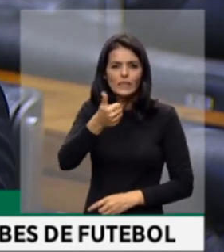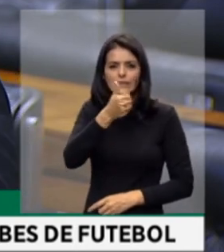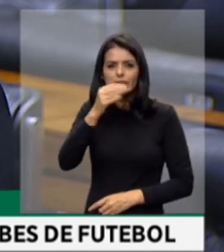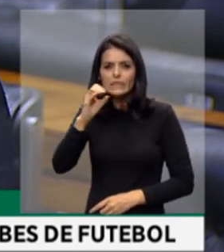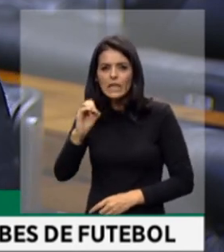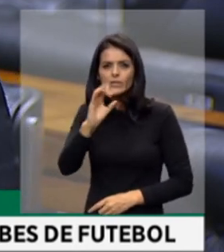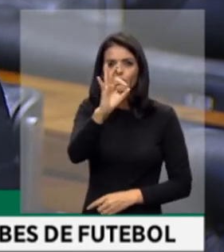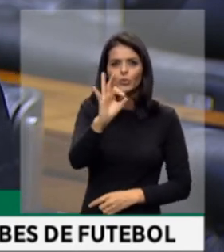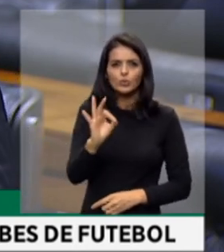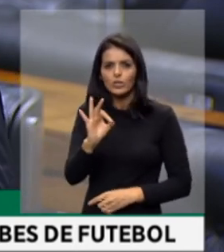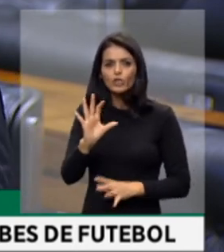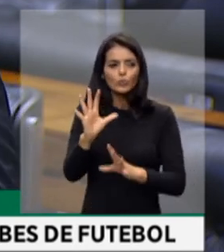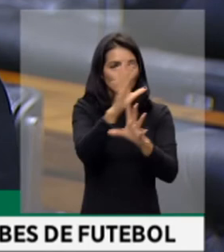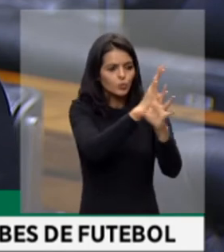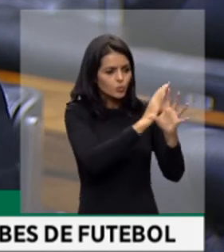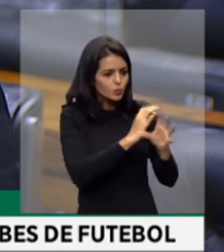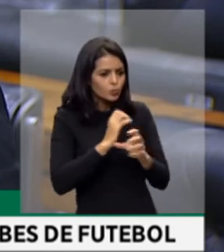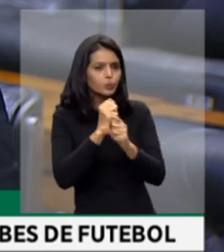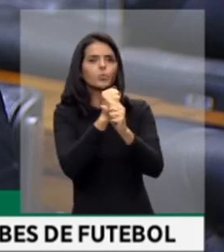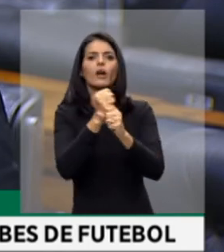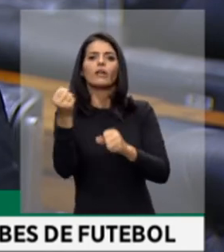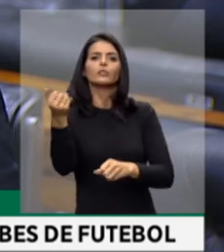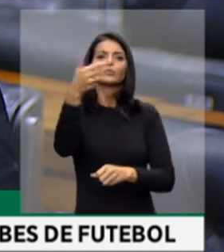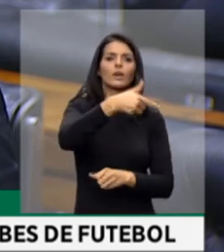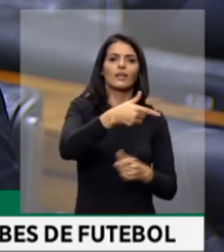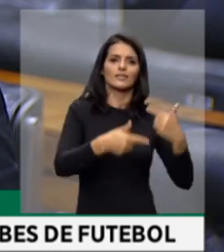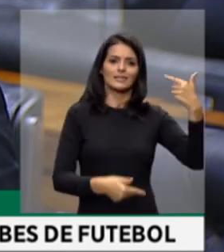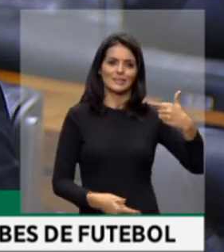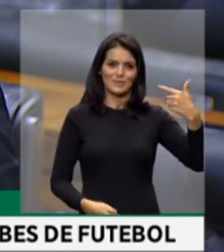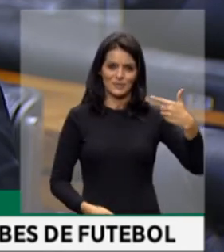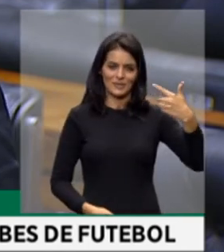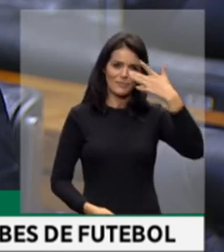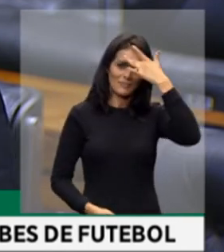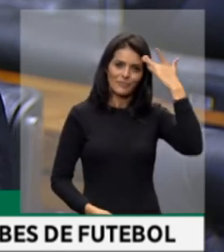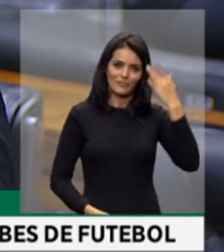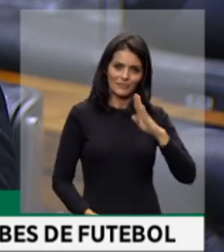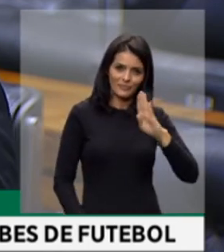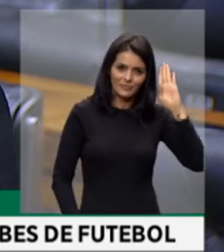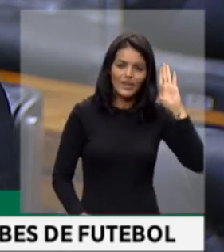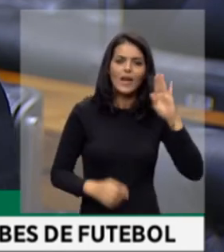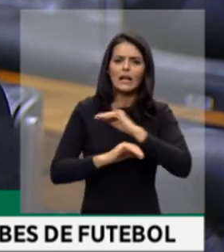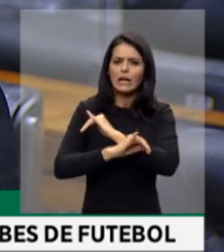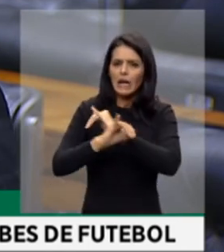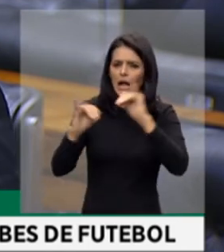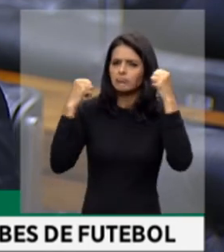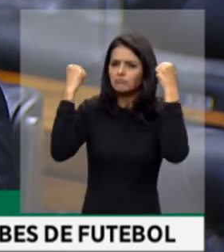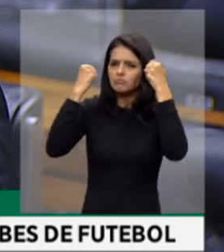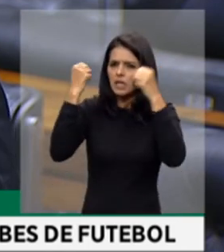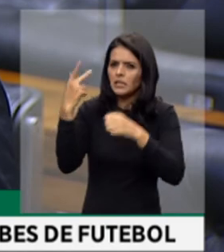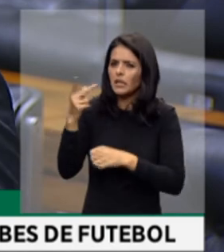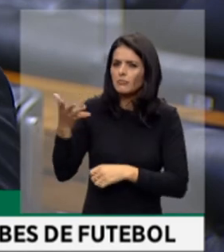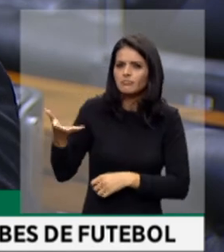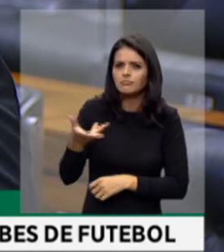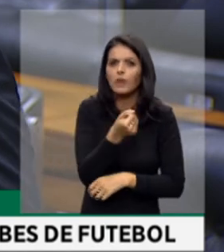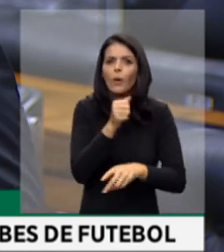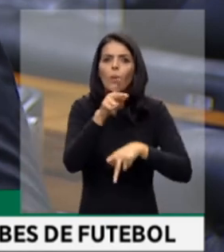10% É FRENTE DO SEGUNDO COLOCADO, FOI REALMENTE UMA CAMPANHA BRILHANTE UMA CAMPANHA QUE A POPULAÇÃO SE ENVOLVEU E CONTINUARÁO